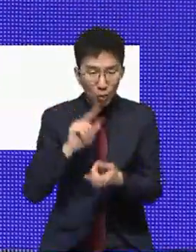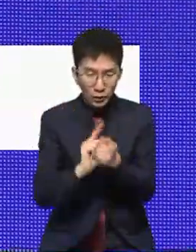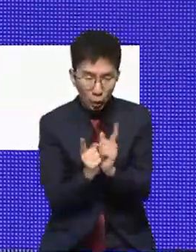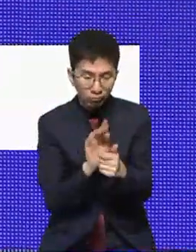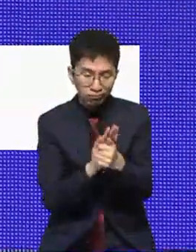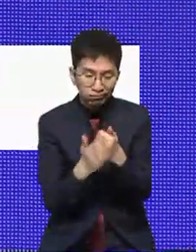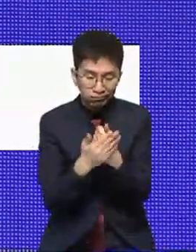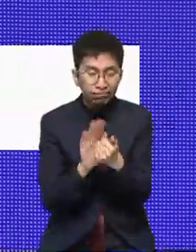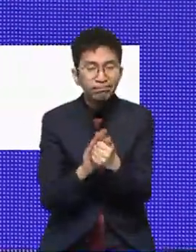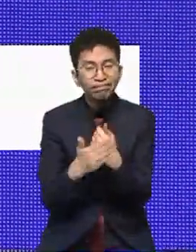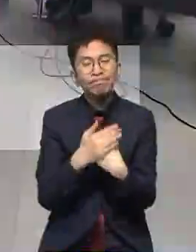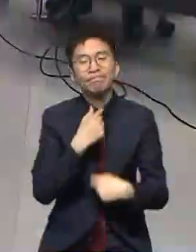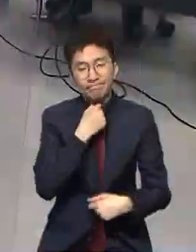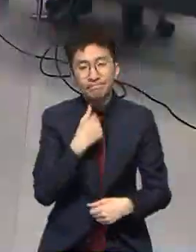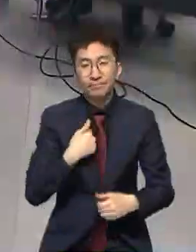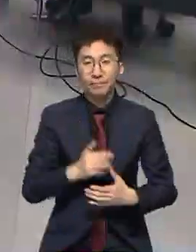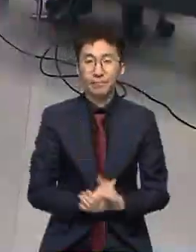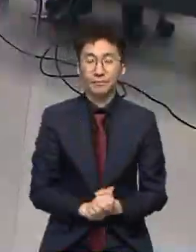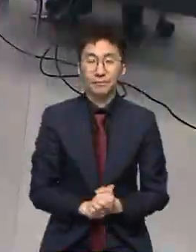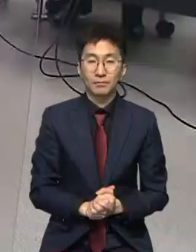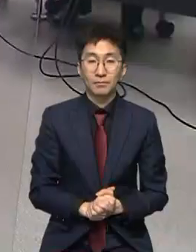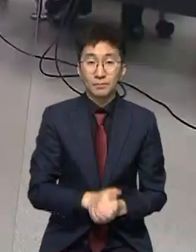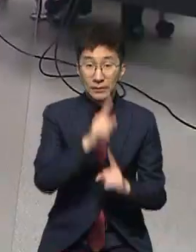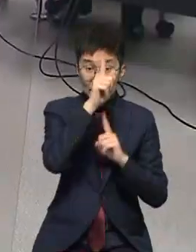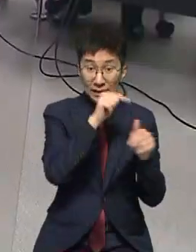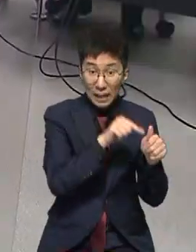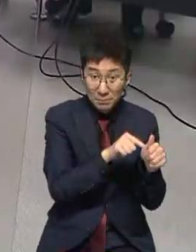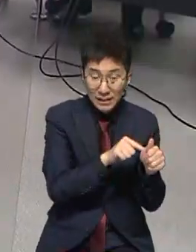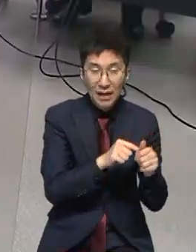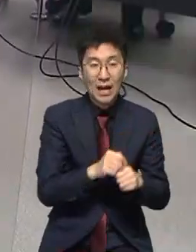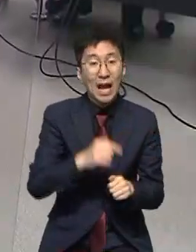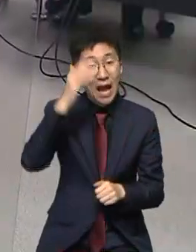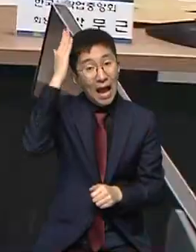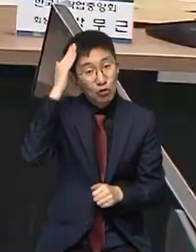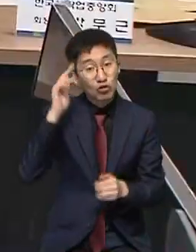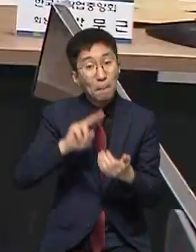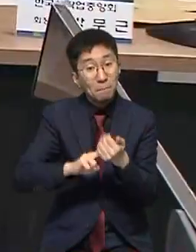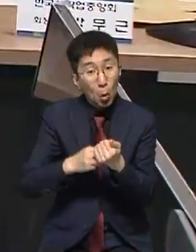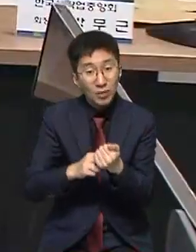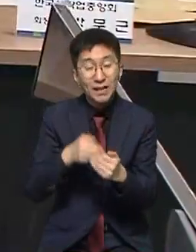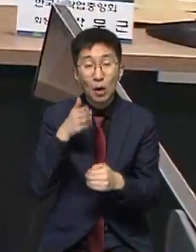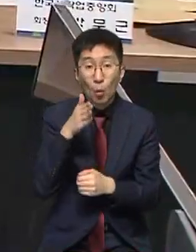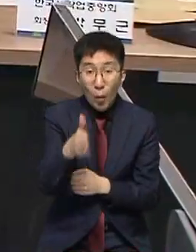(기자) 이 후보는 이어 대한미용사회 중앙회, 한국세탁업중앙회 등 직능